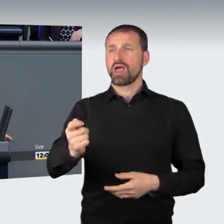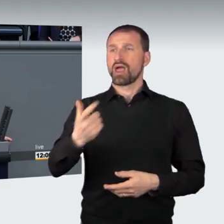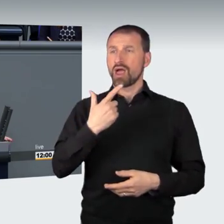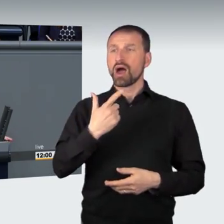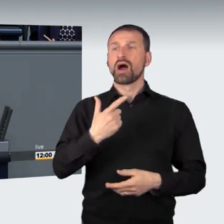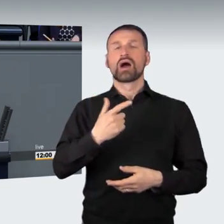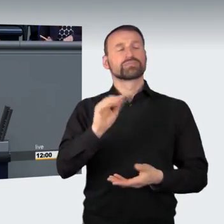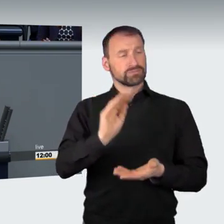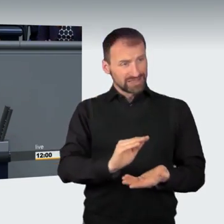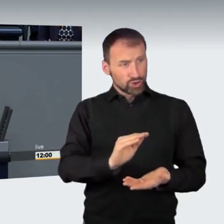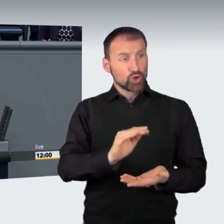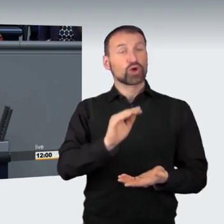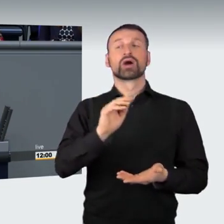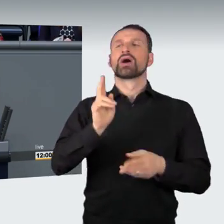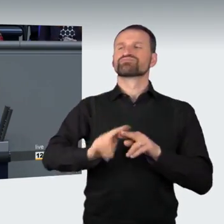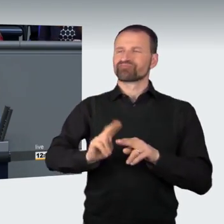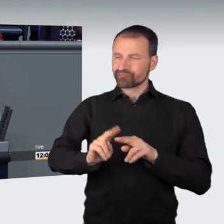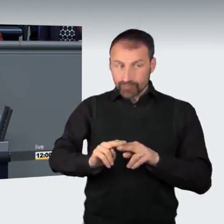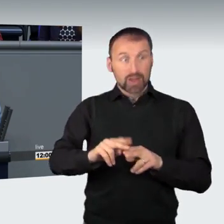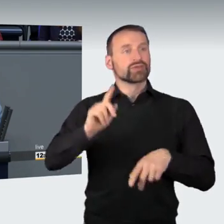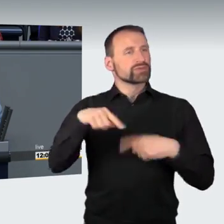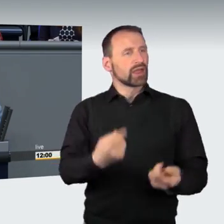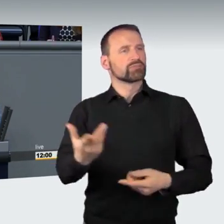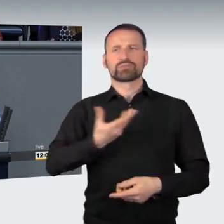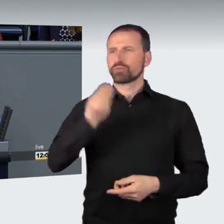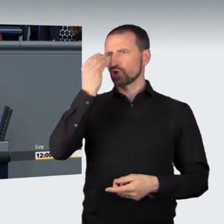(Applaus)